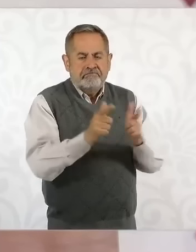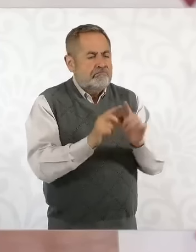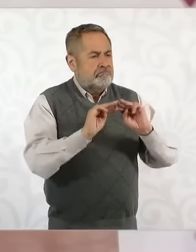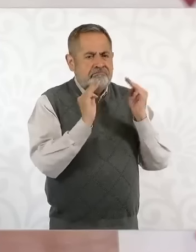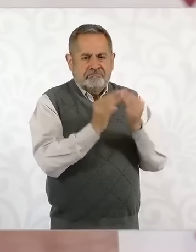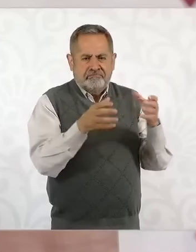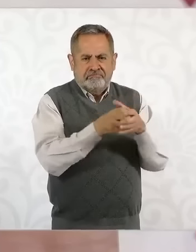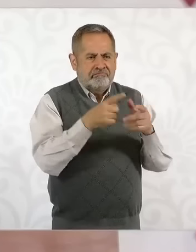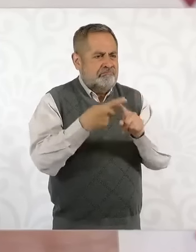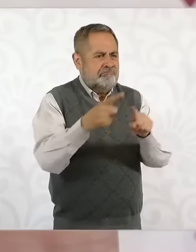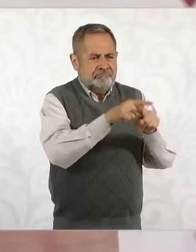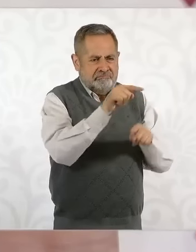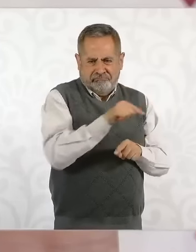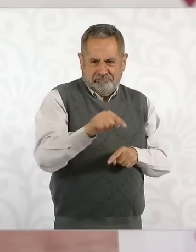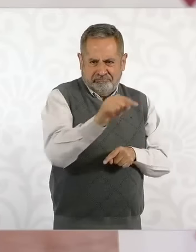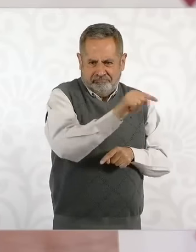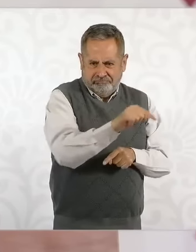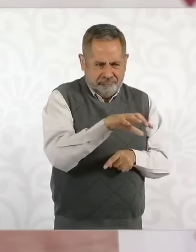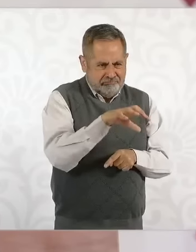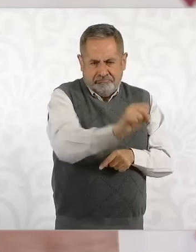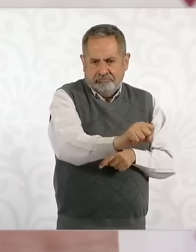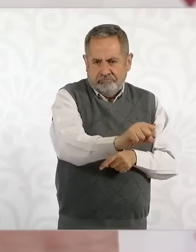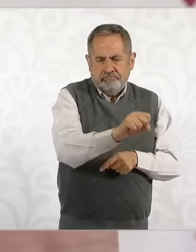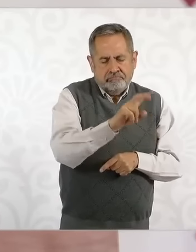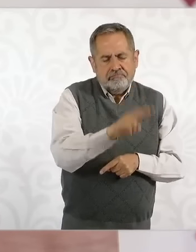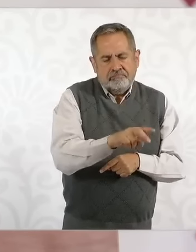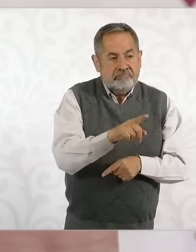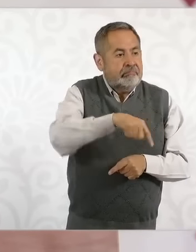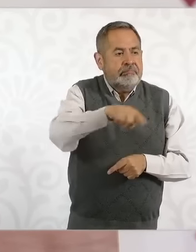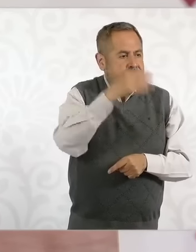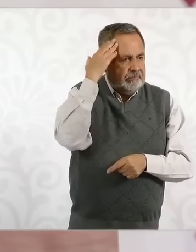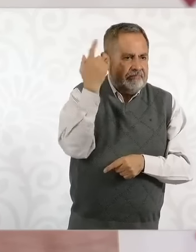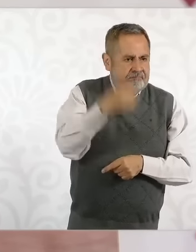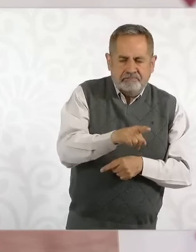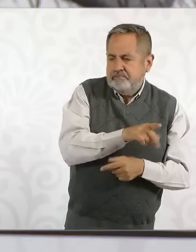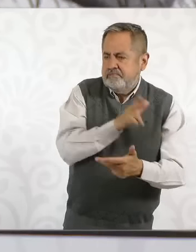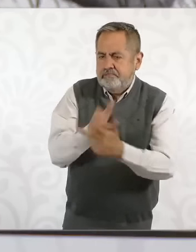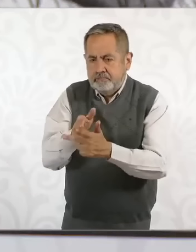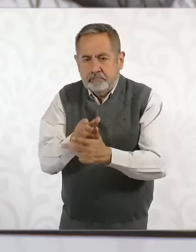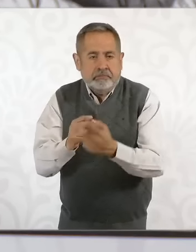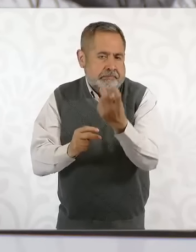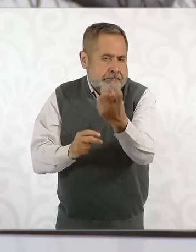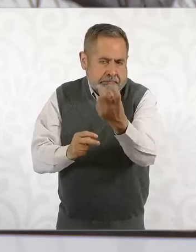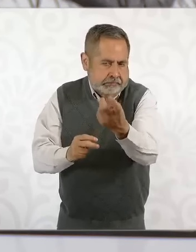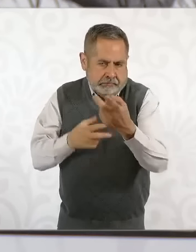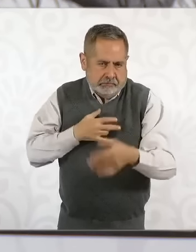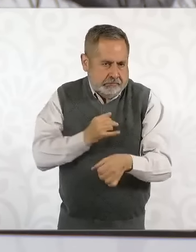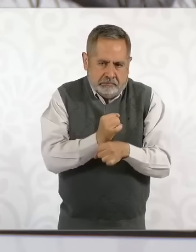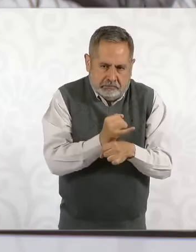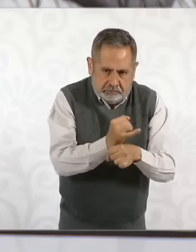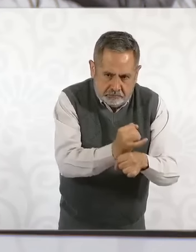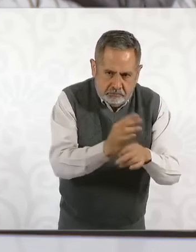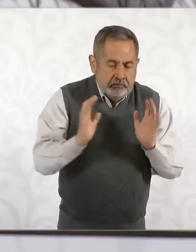opera eh el lamentable homicidio. Esas son esas son las líneas de investigación que tenemos. Meses